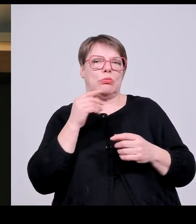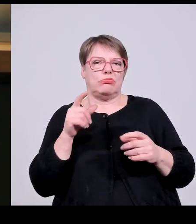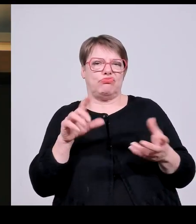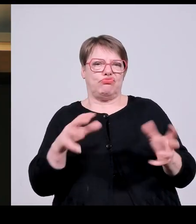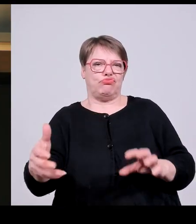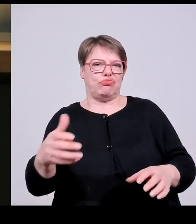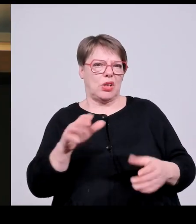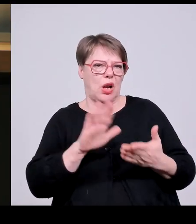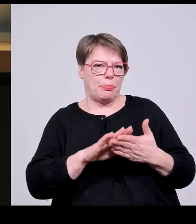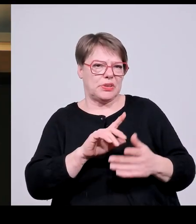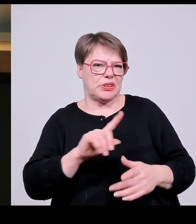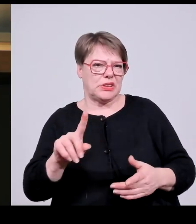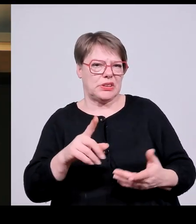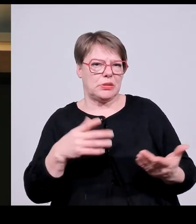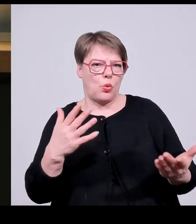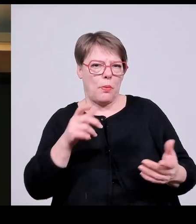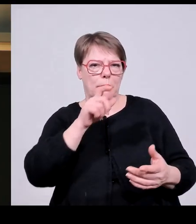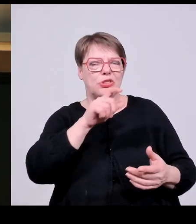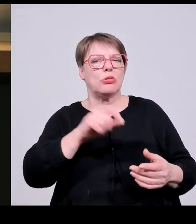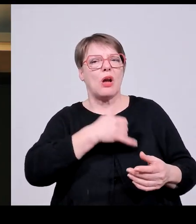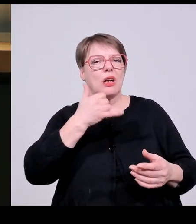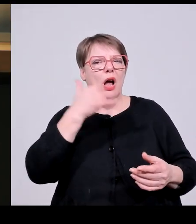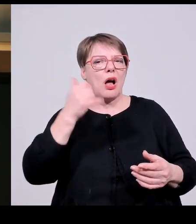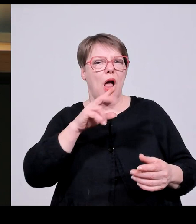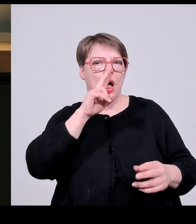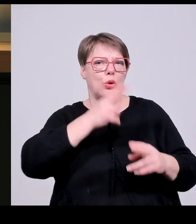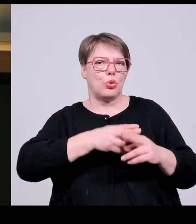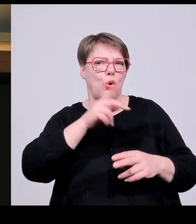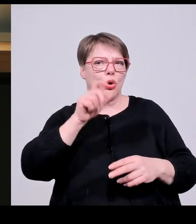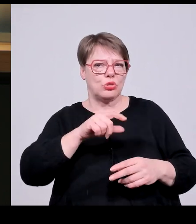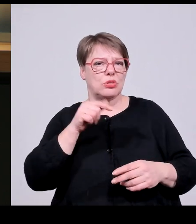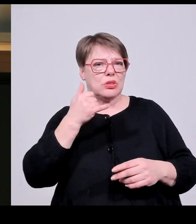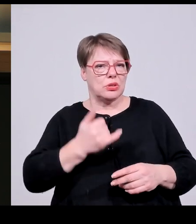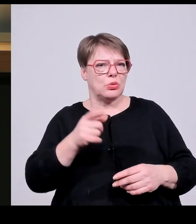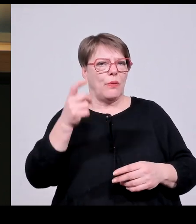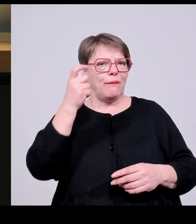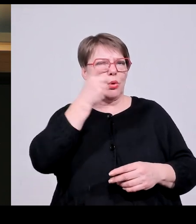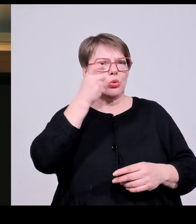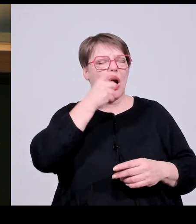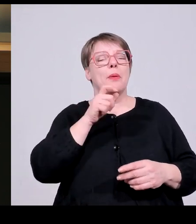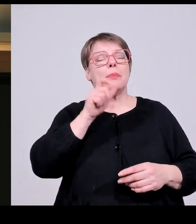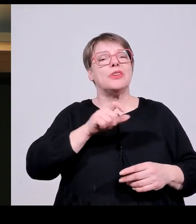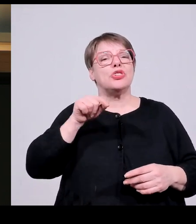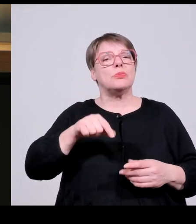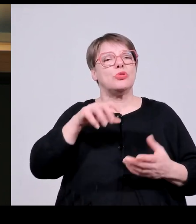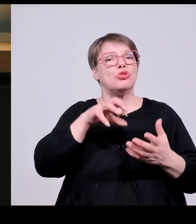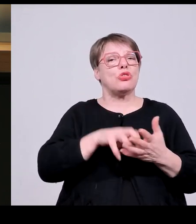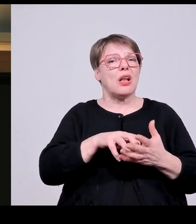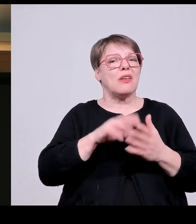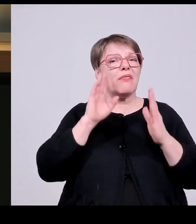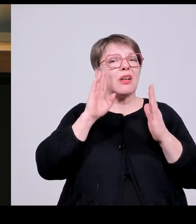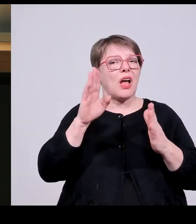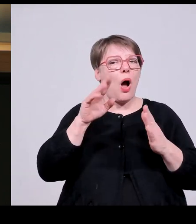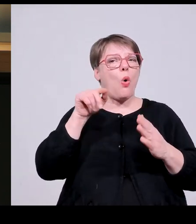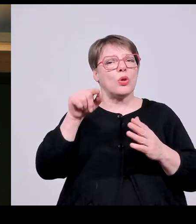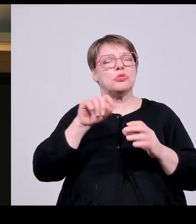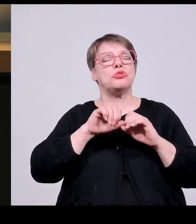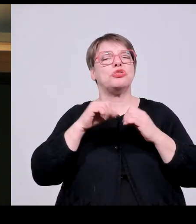Berlin braucht die Straßen und natürlich auch die Schienen. TVO Alle sind sich einig Die Straßen TVO